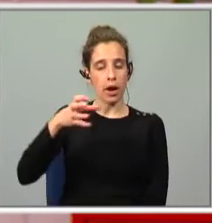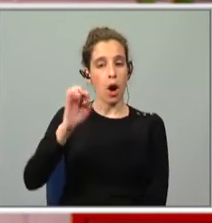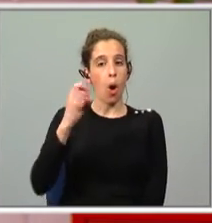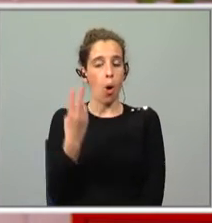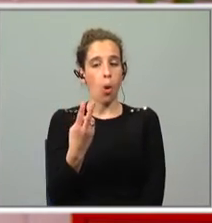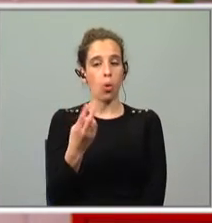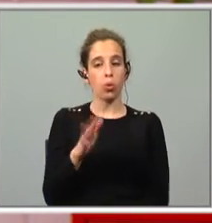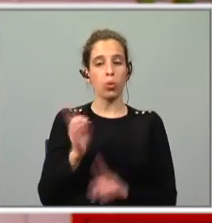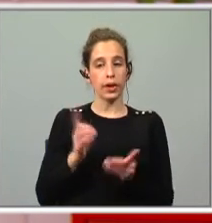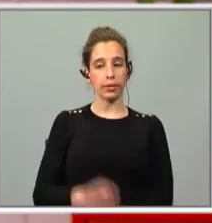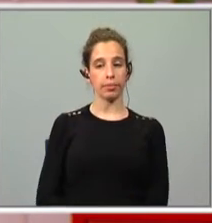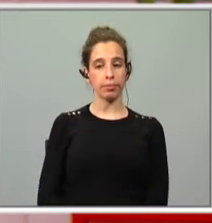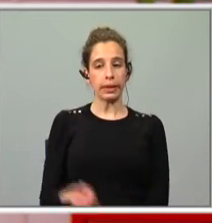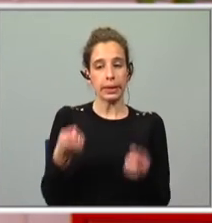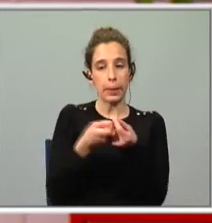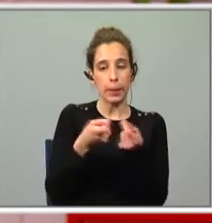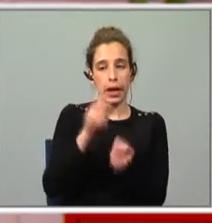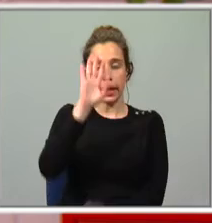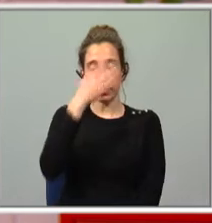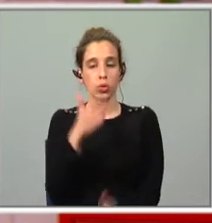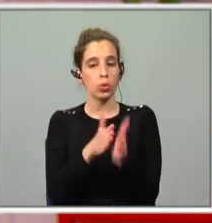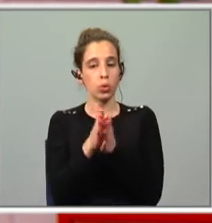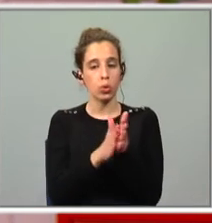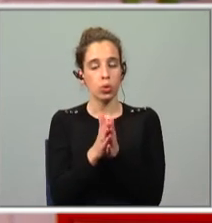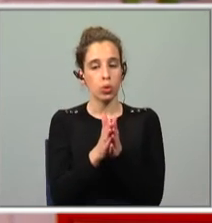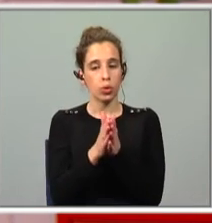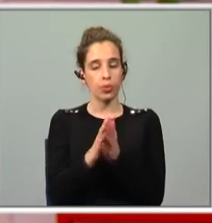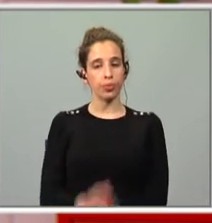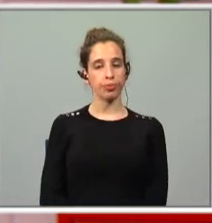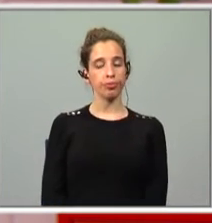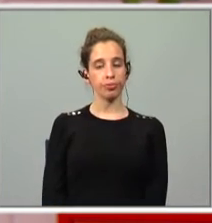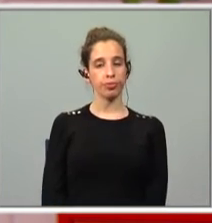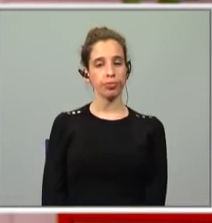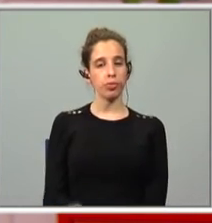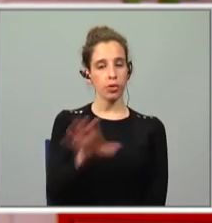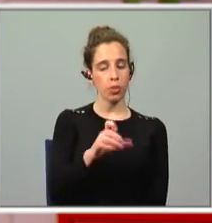Então o que ter por perto e saber utilizar os meios para poder fazer uma 所以周圍有什麼，知道什麼使用手段能夠做出一個